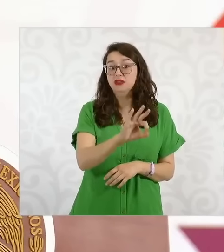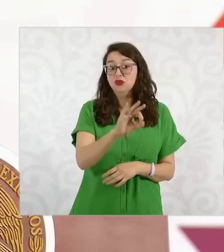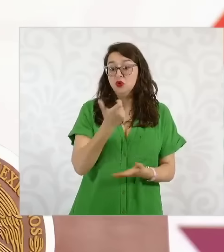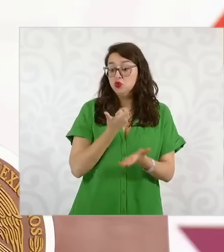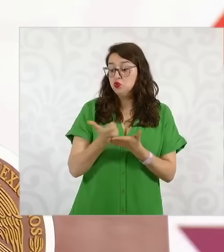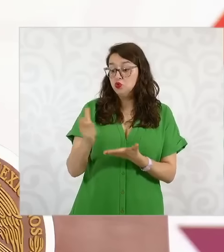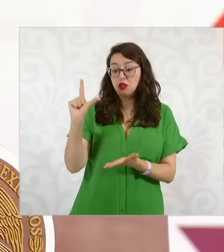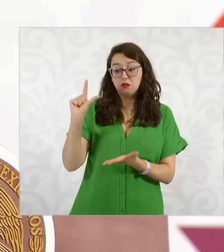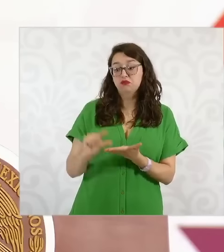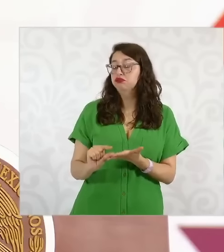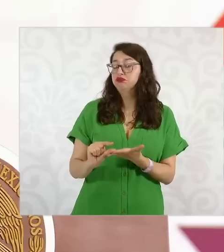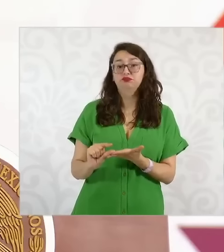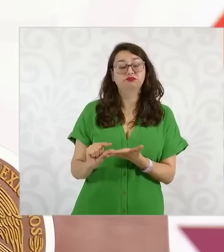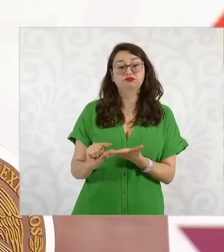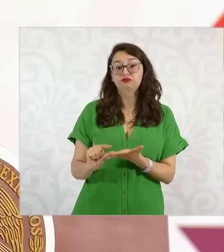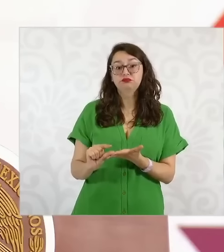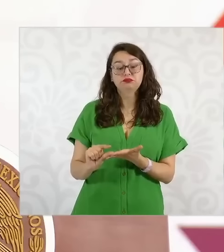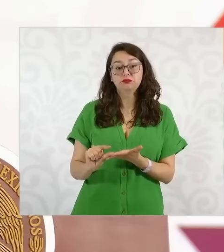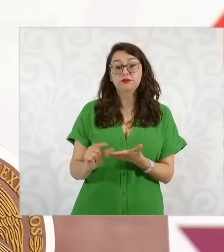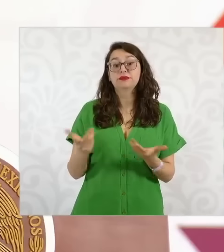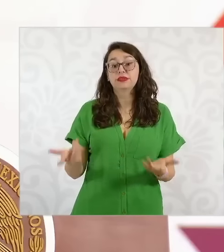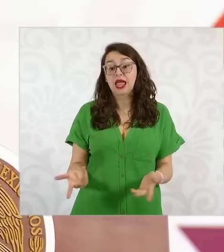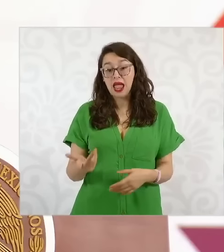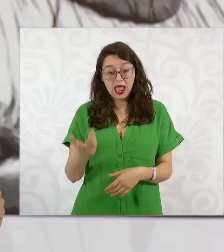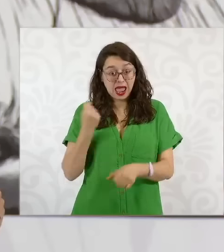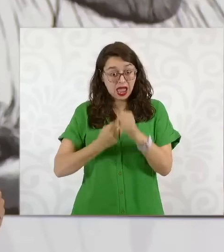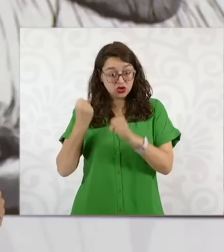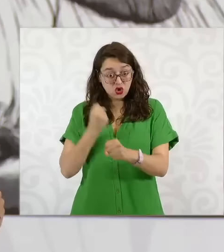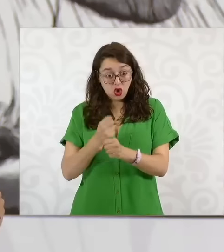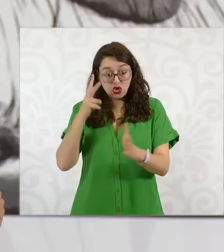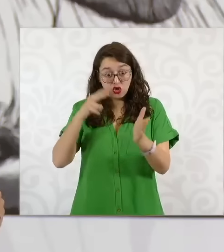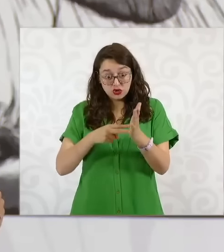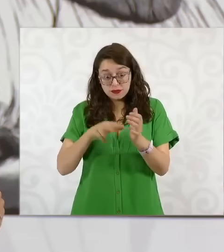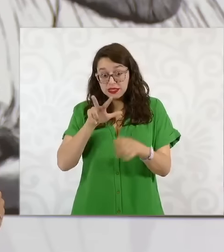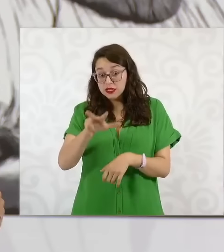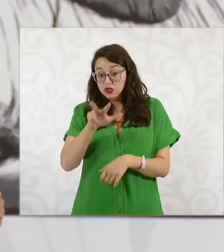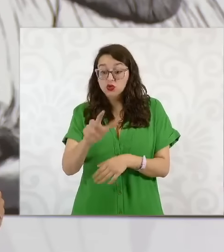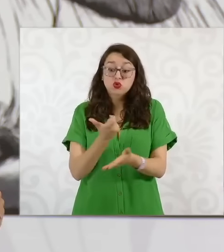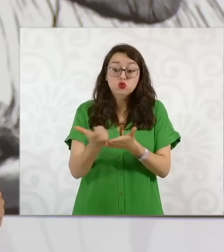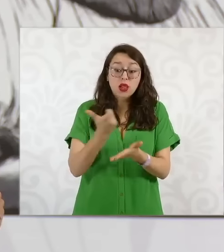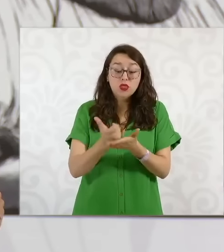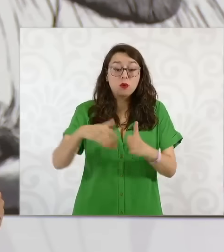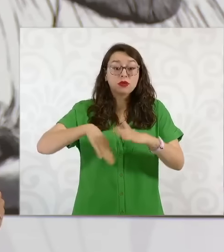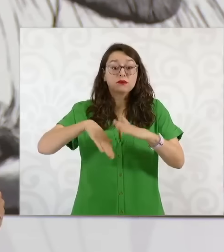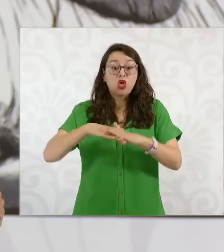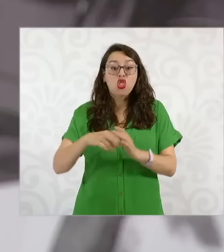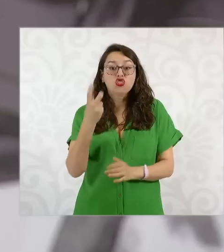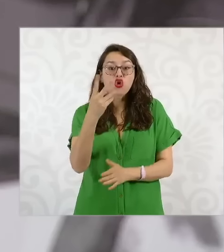El salario mínimo en el 2018 era de 2800 pesos mensuales. Salario mínimo hoy es de